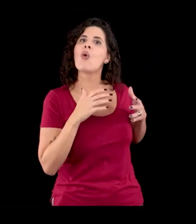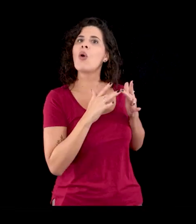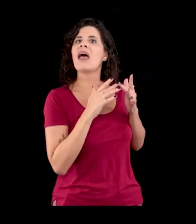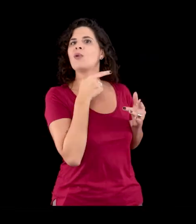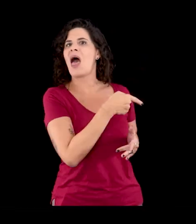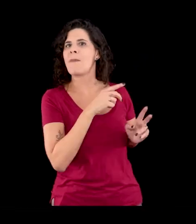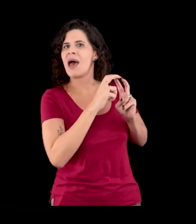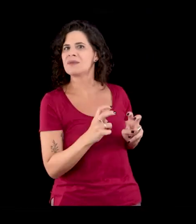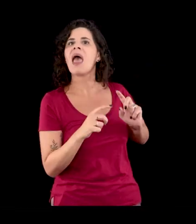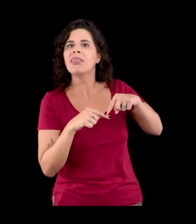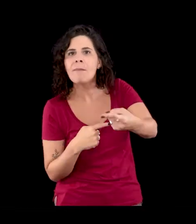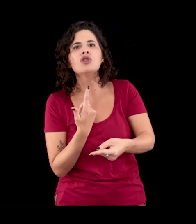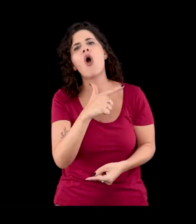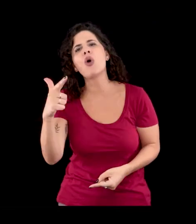Daí, com ele vieram outros.